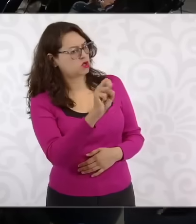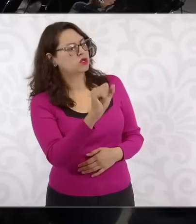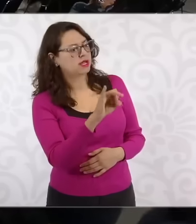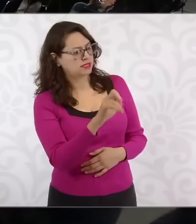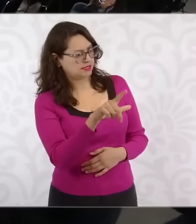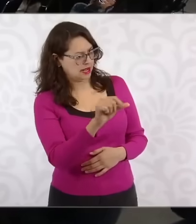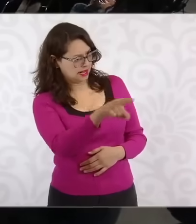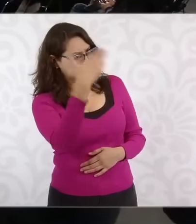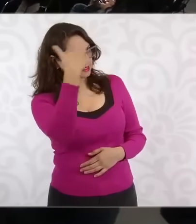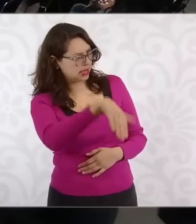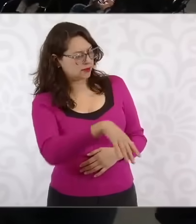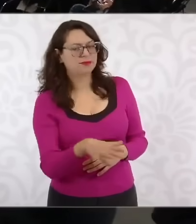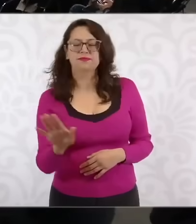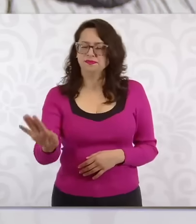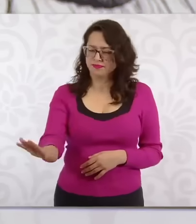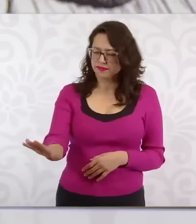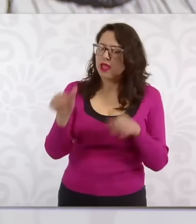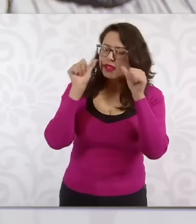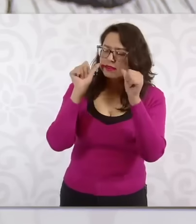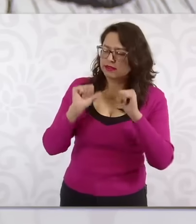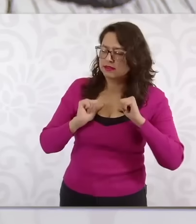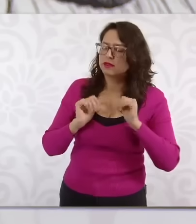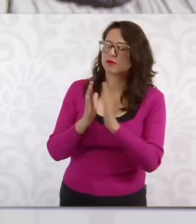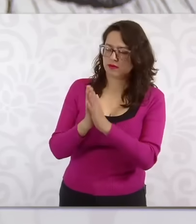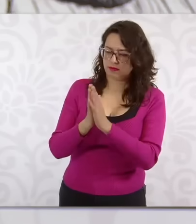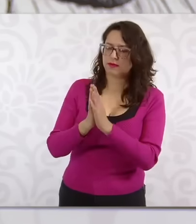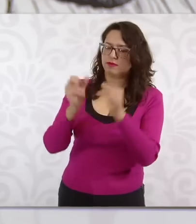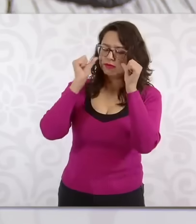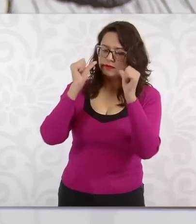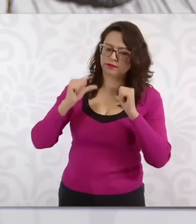que digo es verdad. Ahora, escúchame nada más. No digo que pueda haber casos de injusticia,